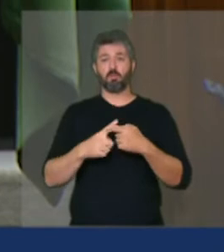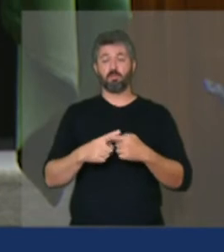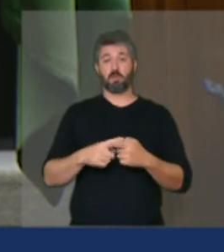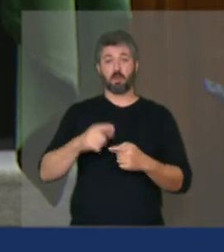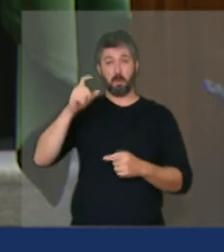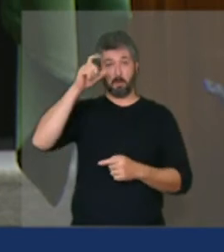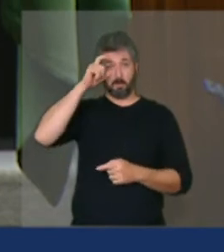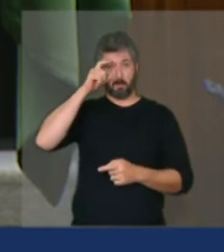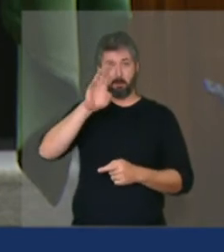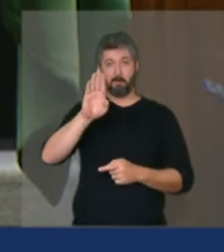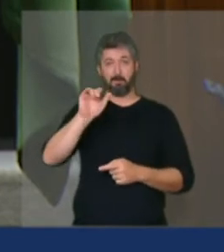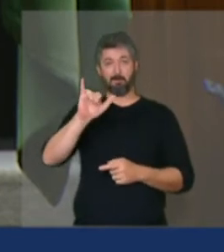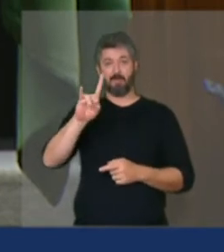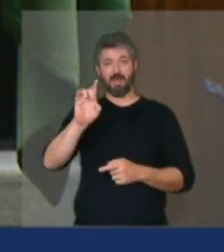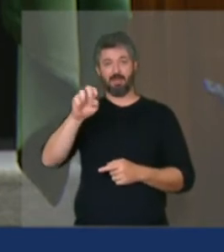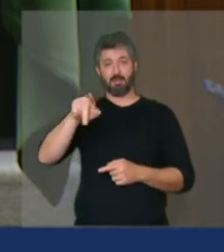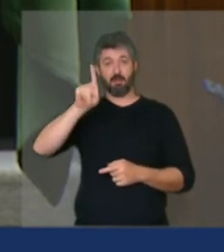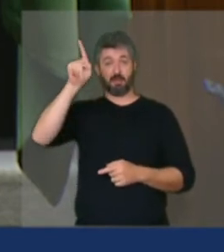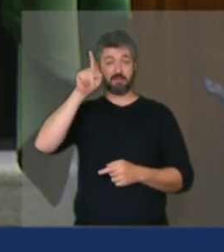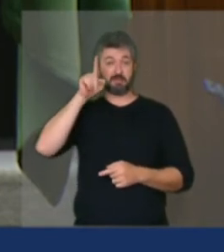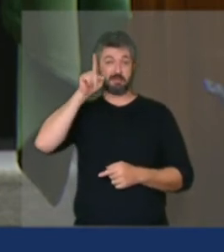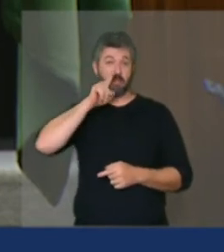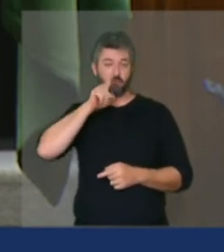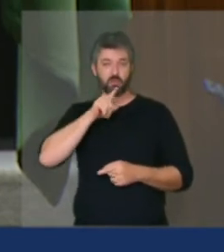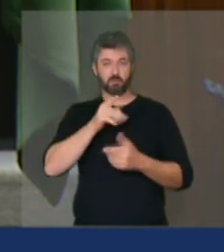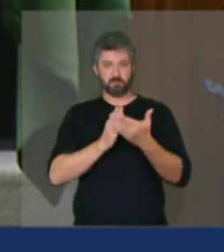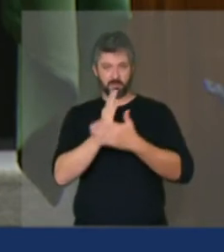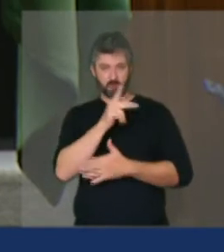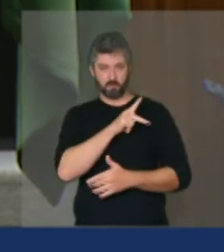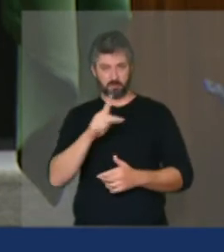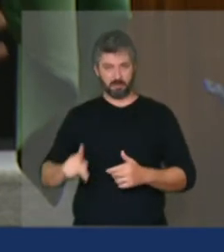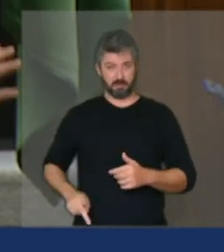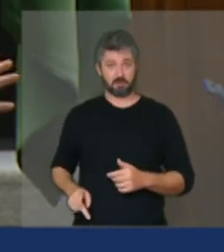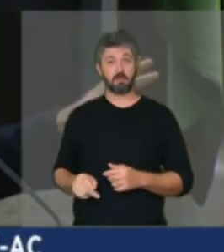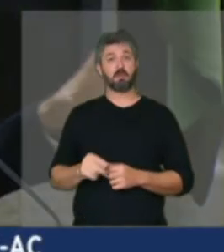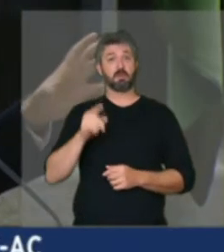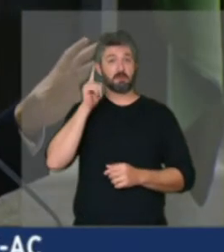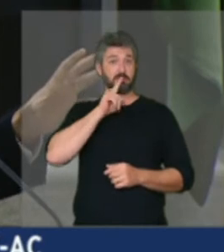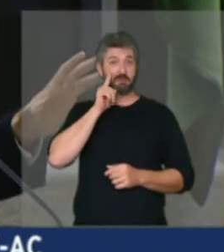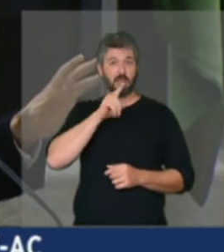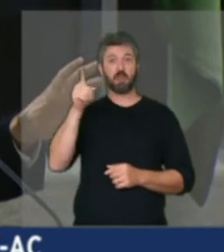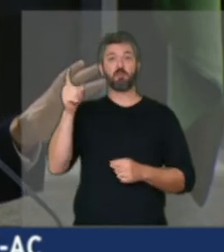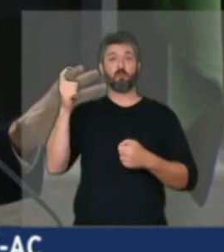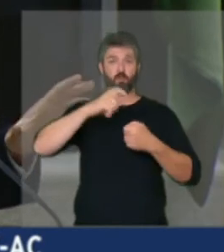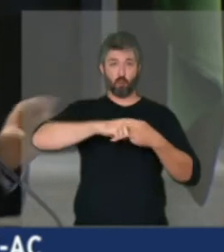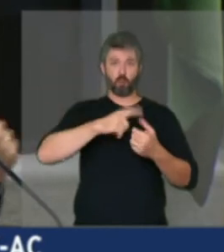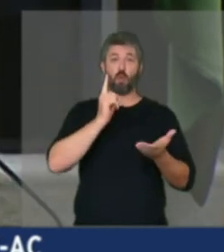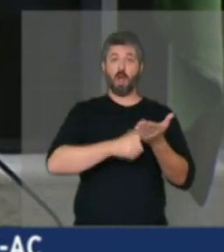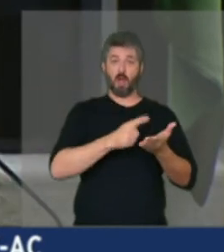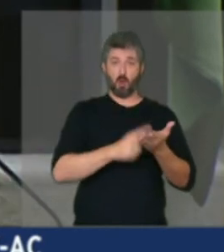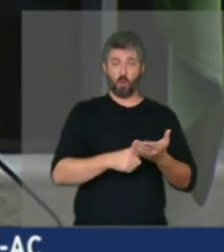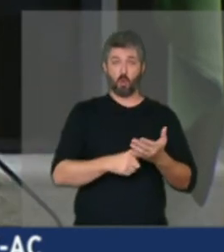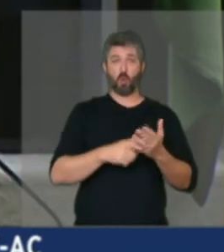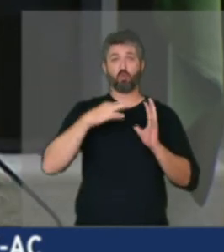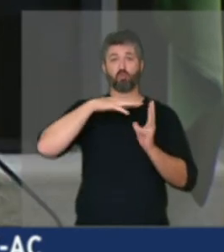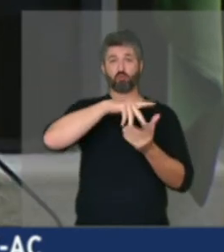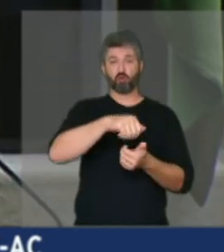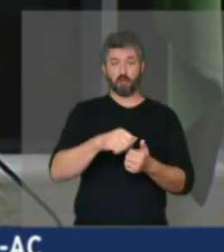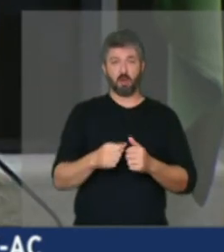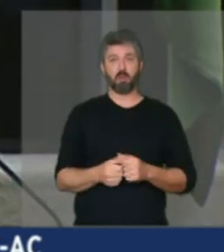PRESIDÊNCIA DOS ESTADOS UNIDOS, OS ESTADOS UNIDOS VOLTARAM PARA O ACORDO DO CLIMA E OS ESTADOS UNIDOS, JUNTO COM O REINO UNIDO E A